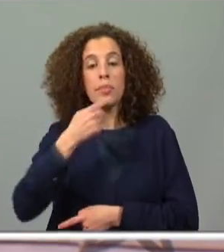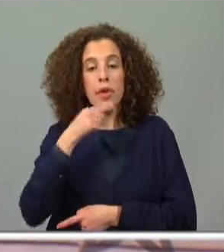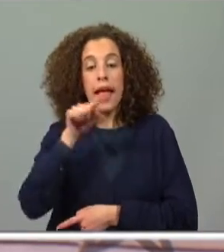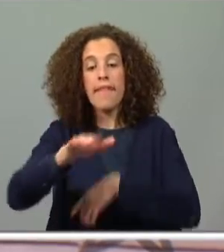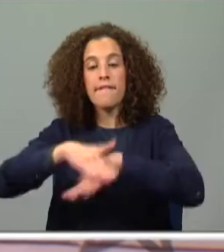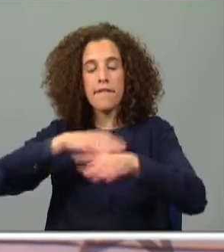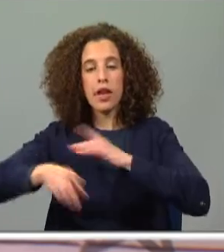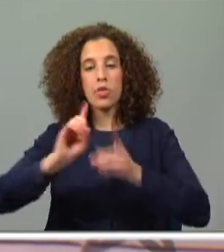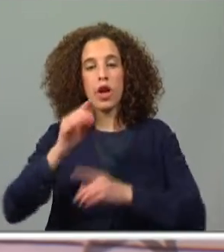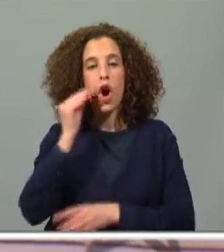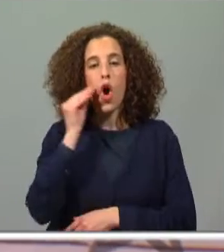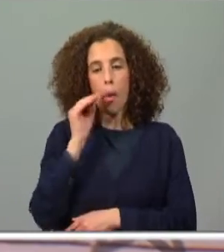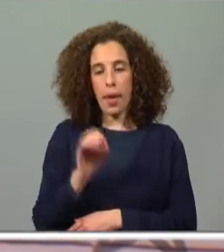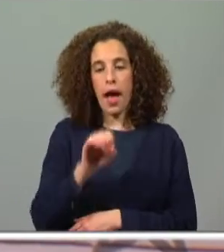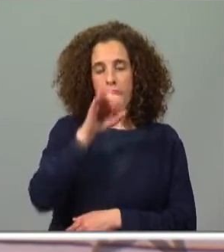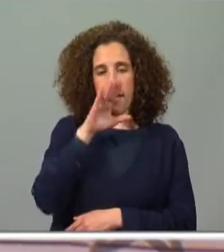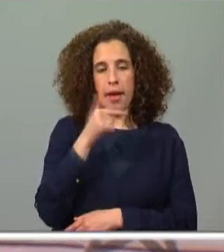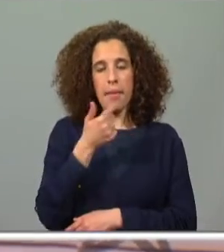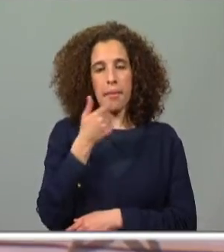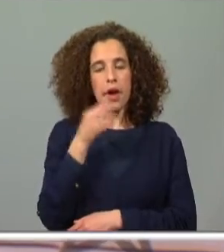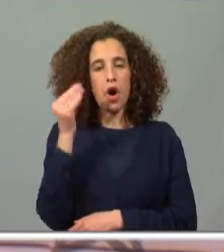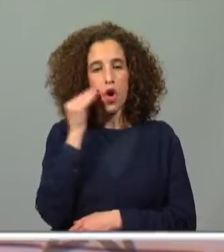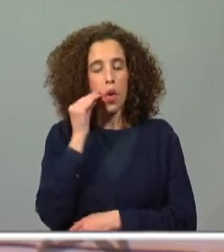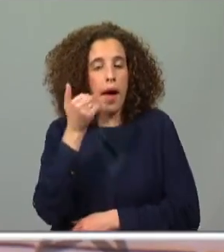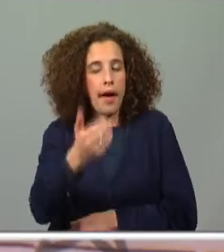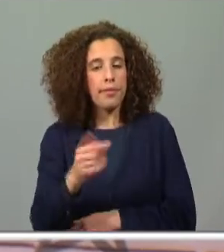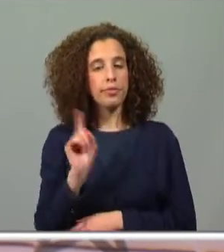como é que ela reage e percebemos como é que ela é daí que tu possas 她是如何反應的，我們意識到這是怎麼回事她來自那裡，所以你可以